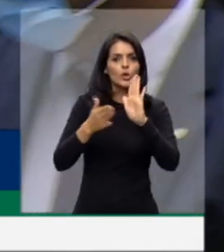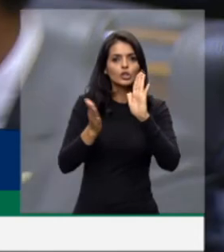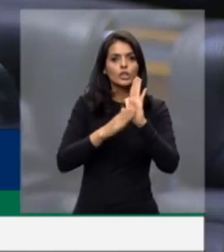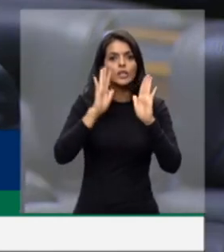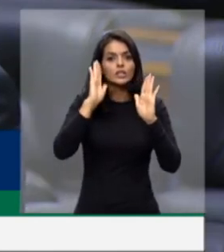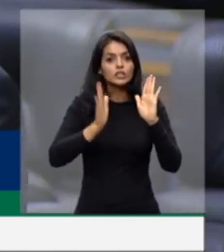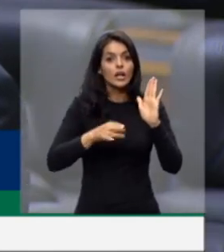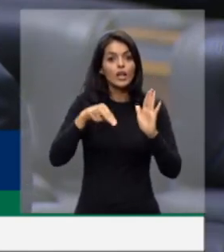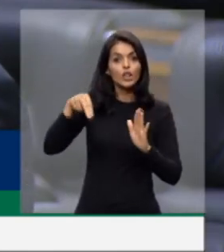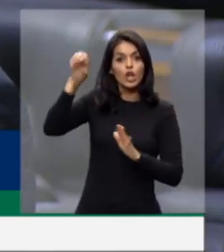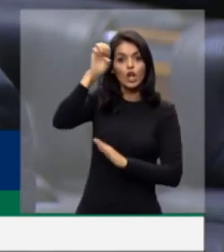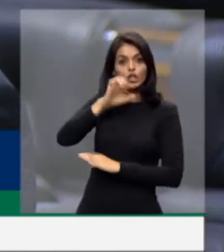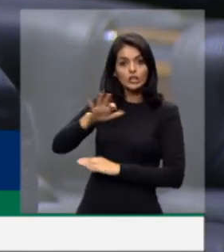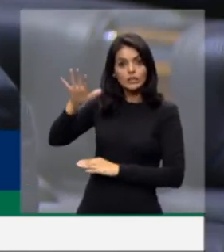BOA VONTADE DO RELATOR, NOSSA